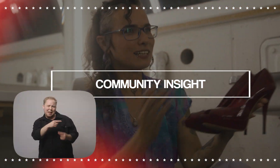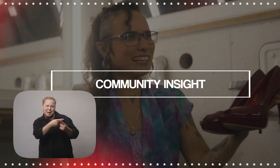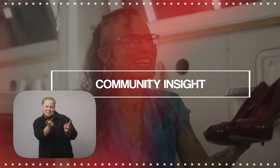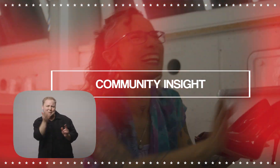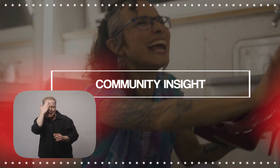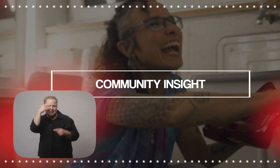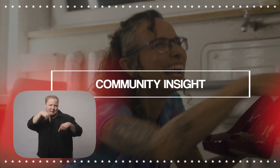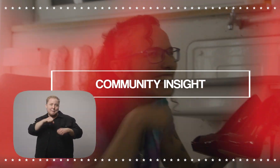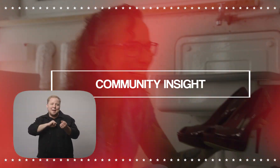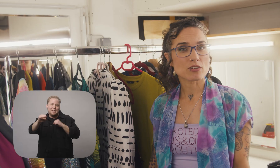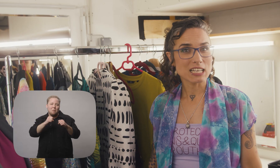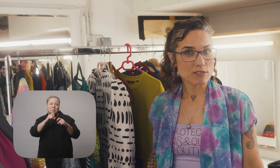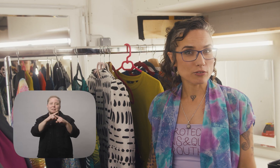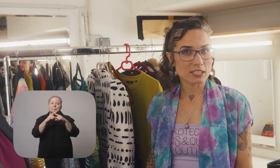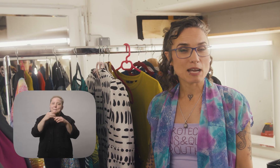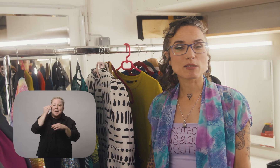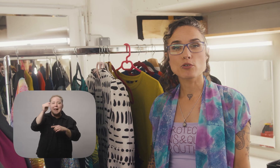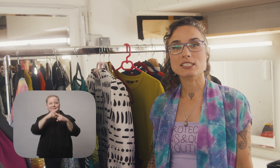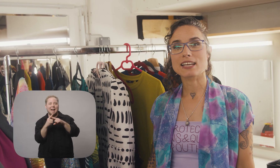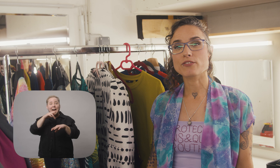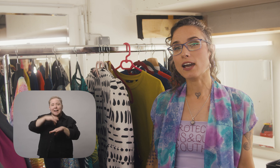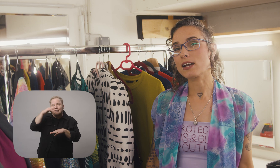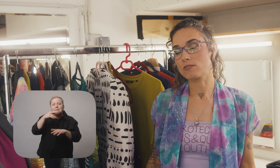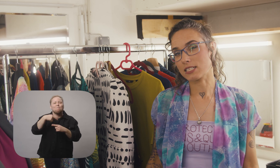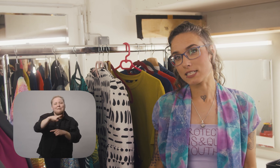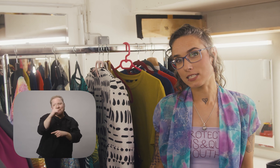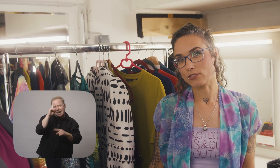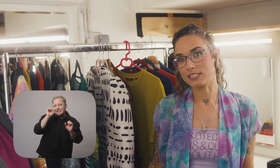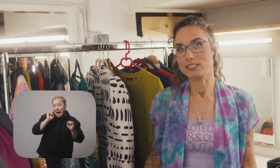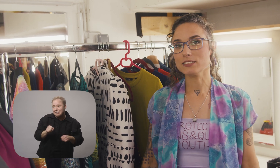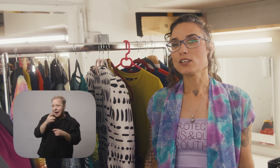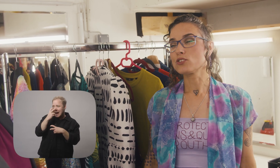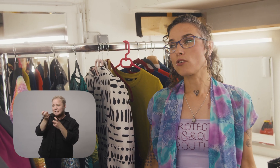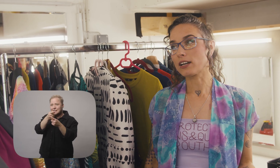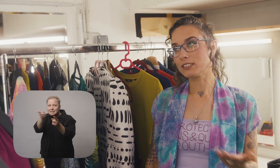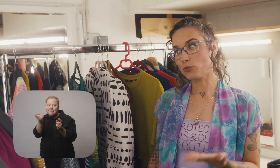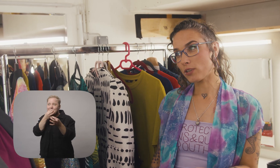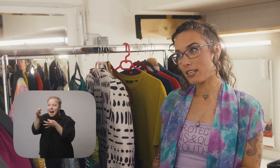Alle die Bewegungsmelder*in schon länger verfolgen, haben die Möglichkeit Fragen an unsere Gäst:innen zu richten. So auch an dich, Okan.